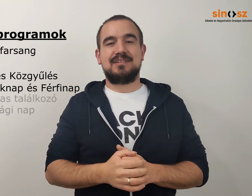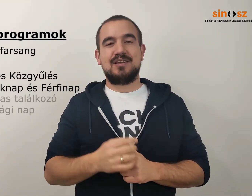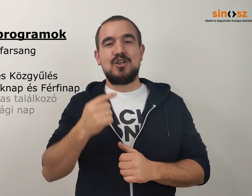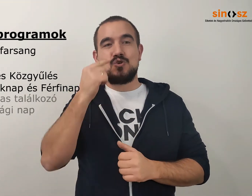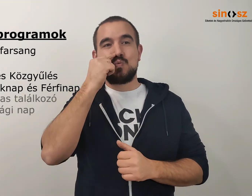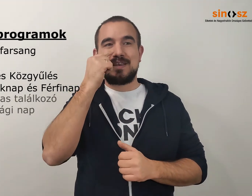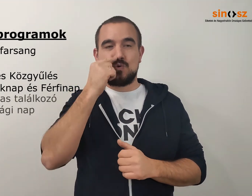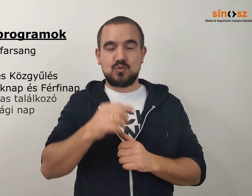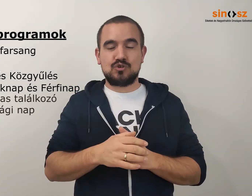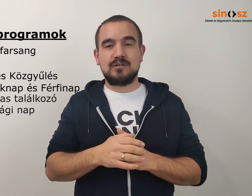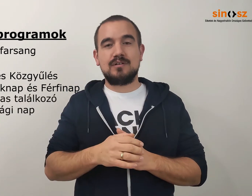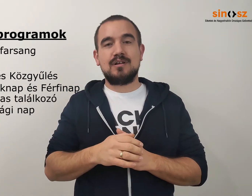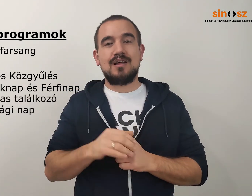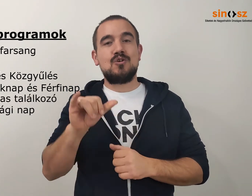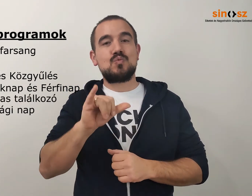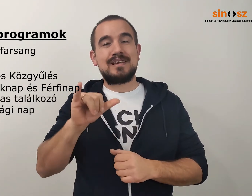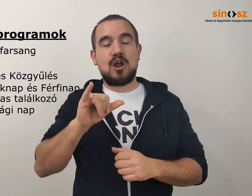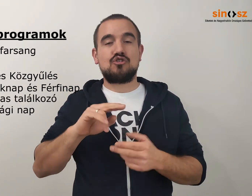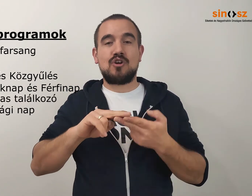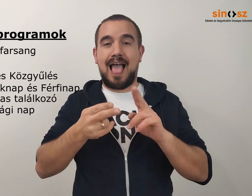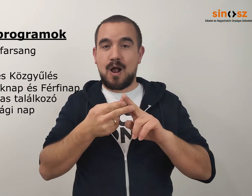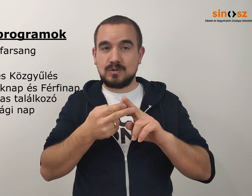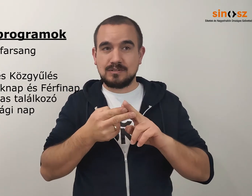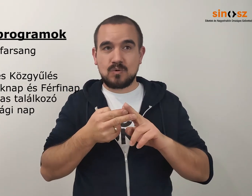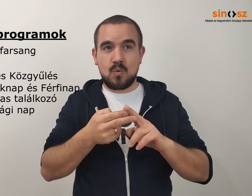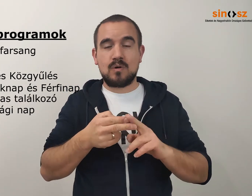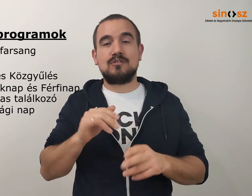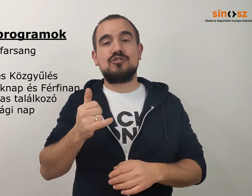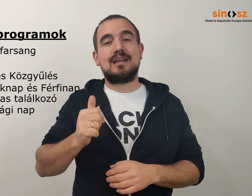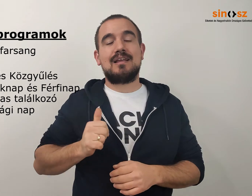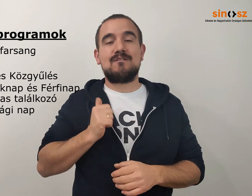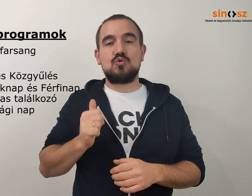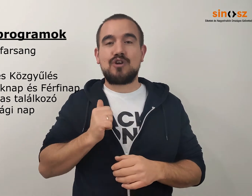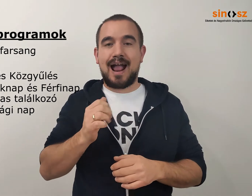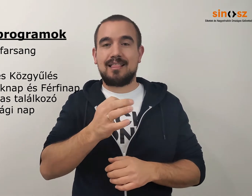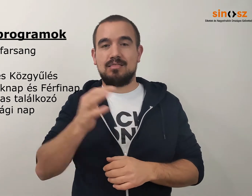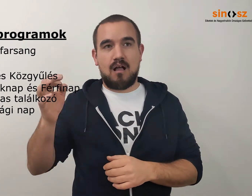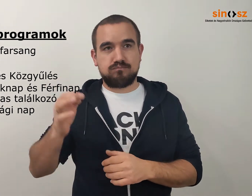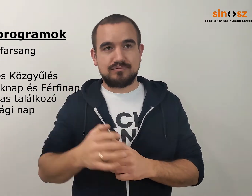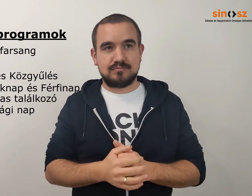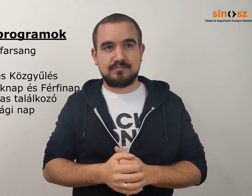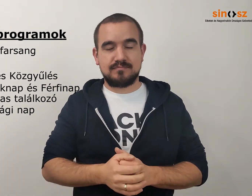Júniusban nyugdíjas találkozó és Ifjúsági nap.